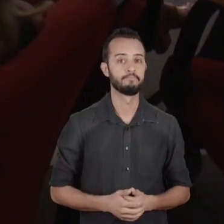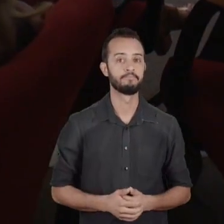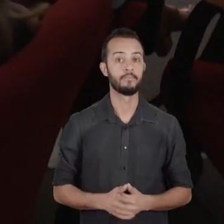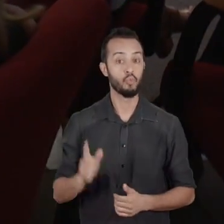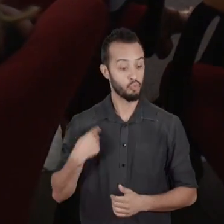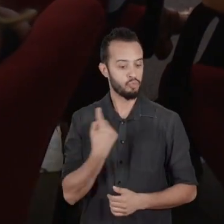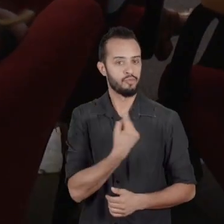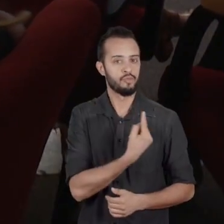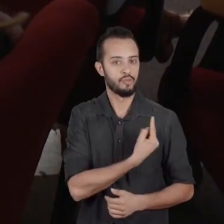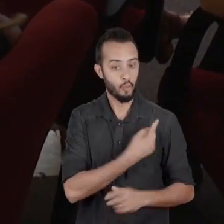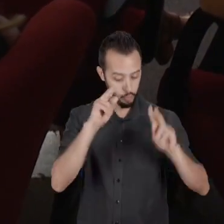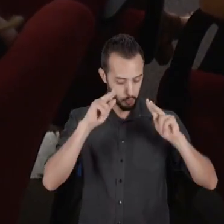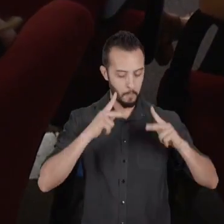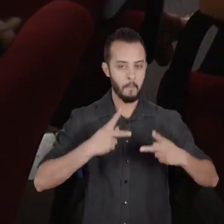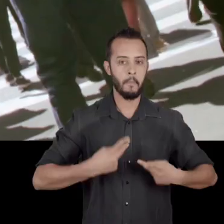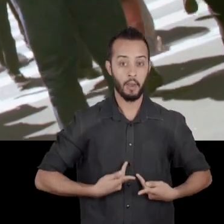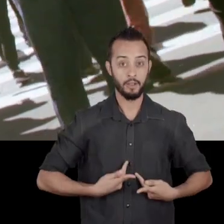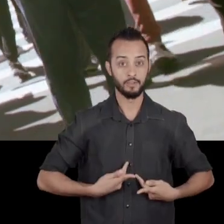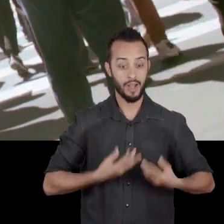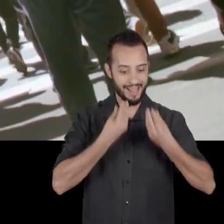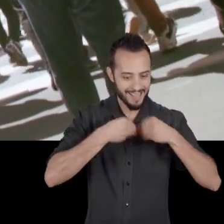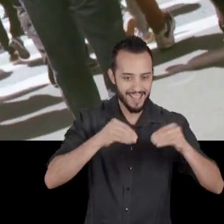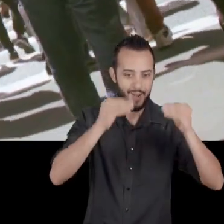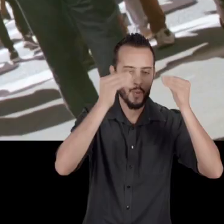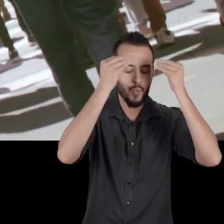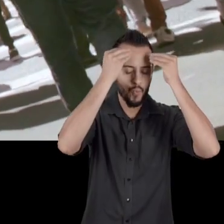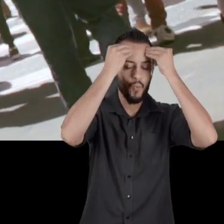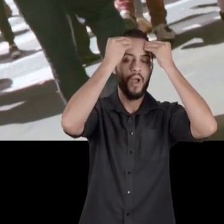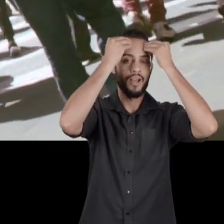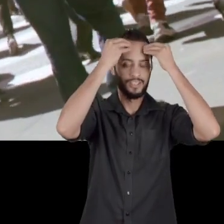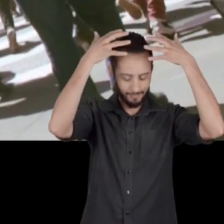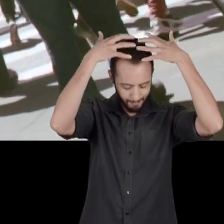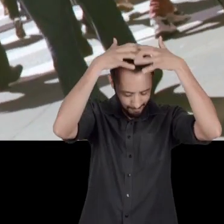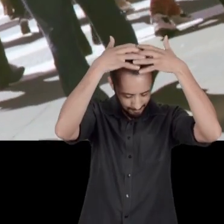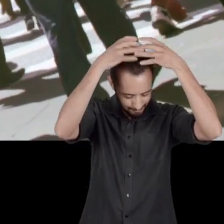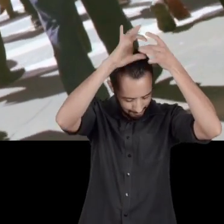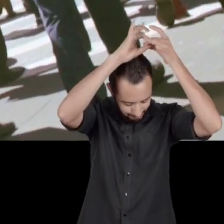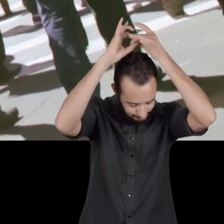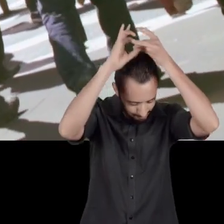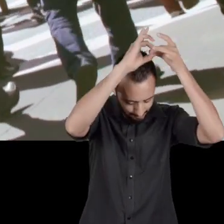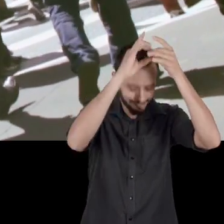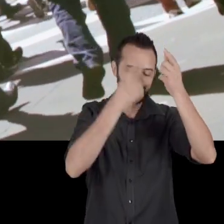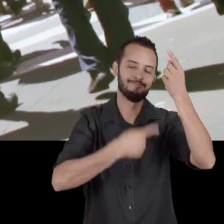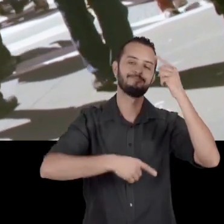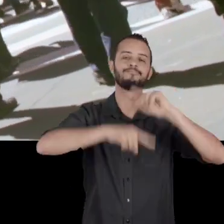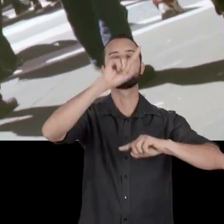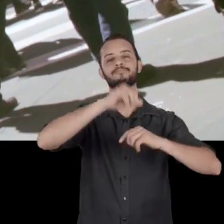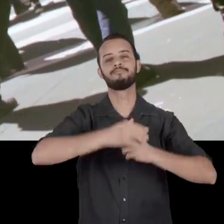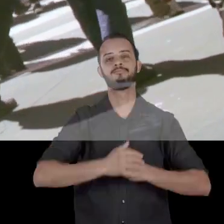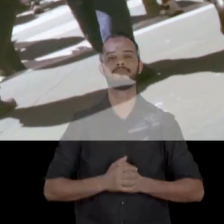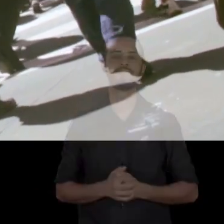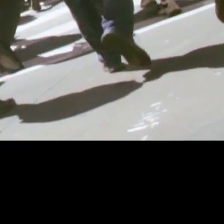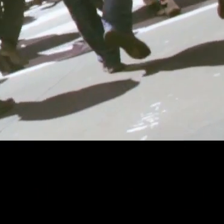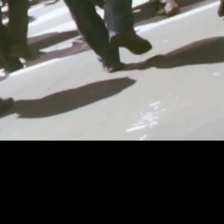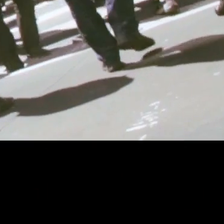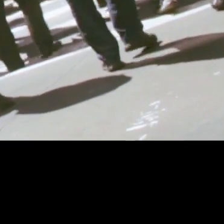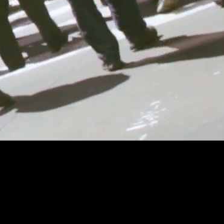Os humanos tem isso catapultado pela riqueza que obviamente a linguagem oferece.